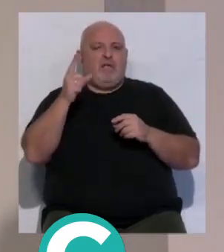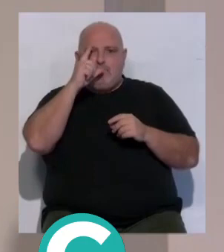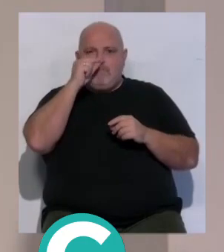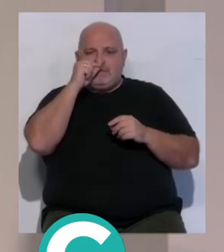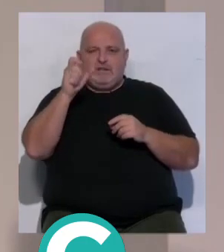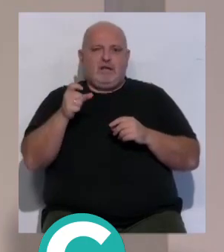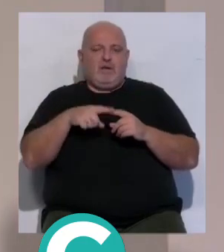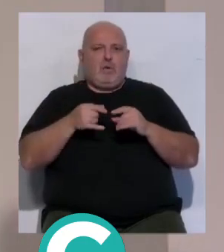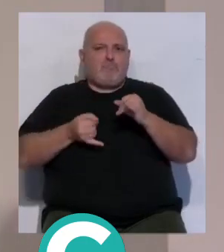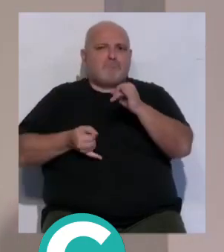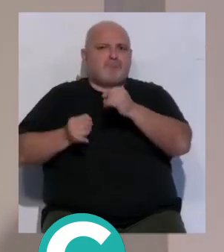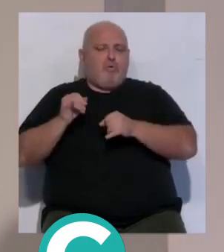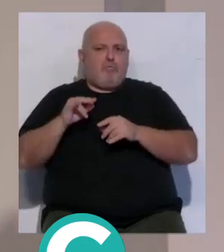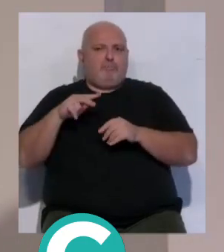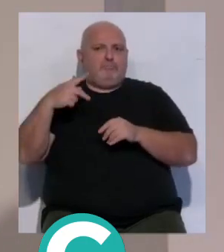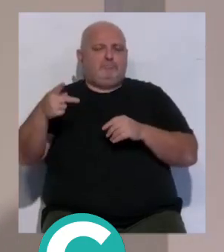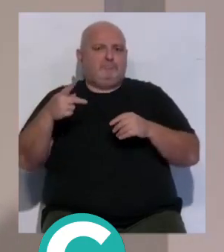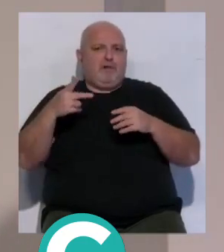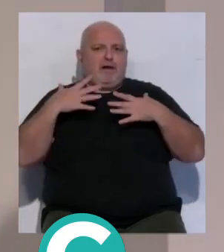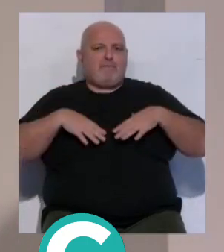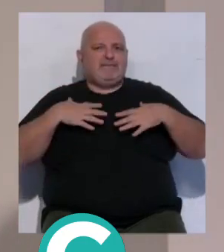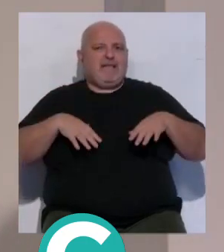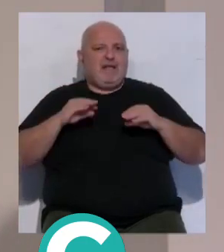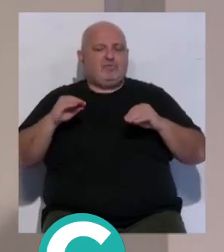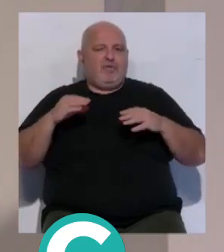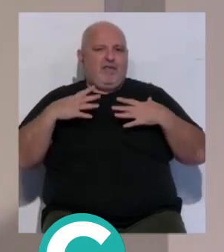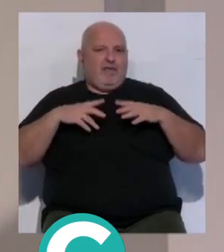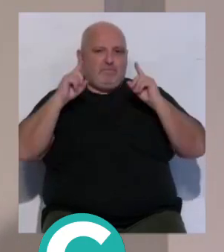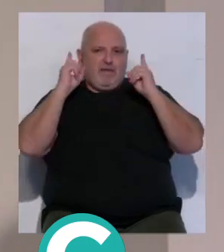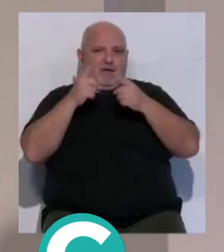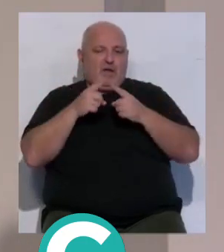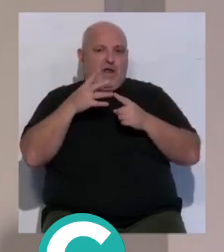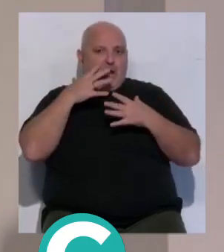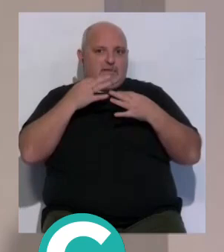de que le había dado una patada a la camiseta del conjunto mexicano cuando realmente lo que estaba